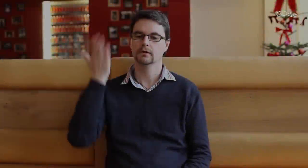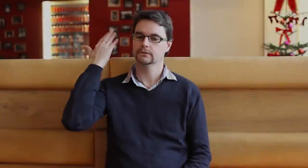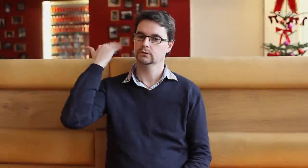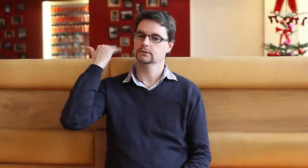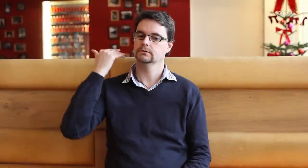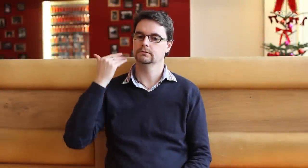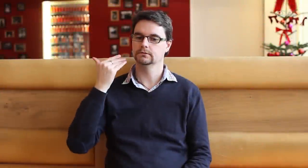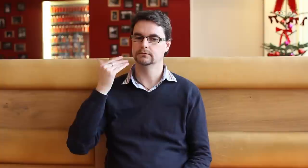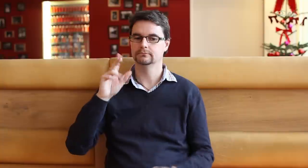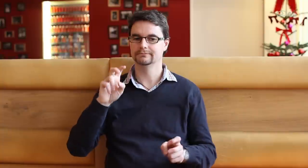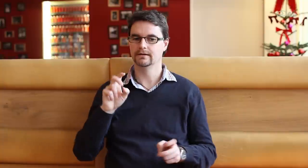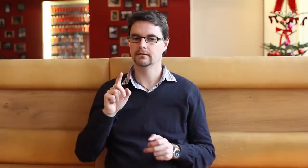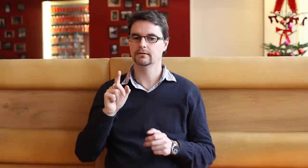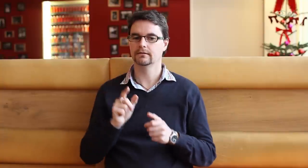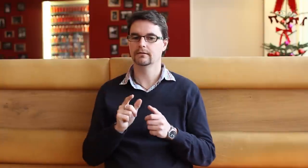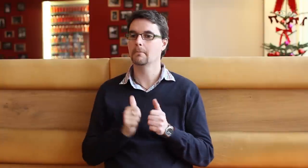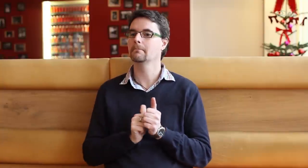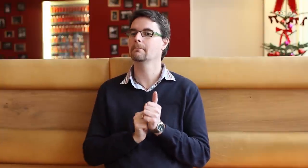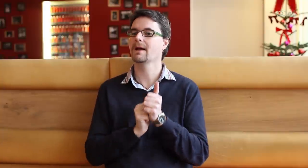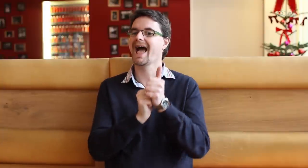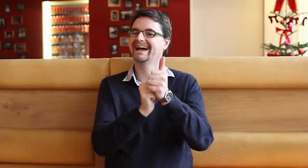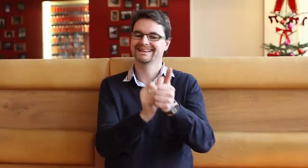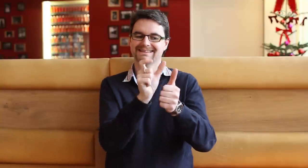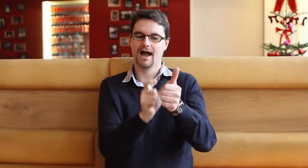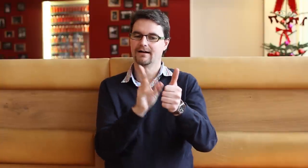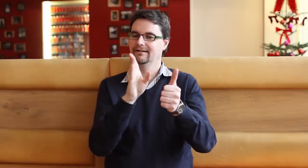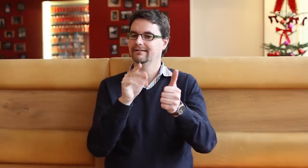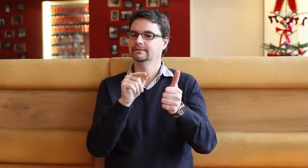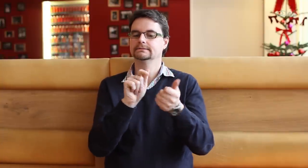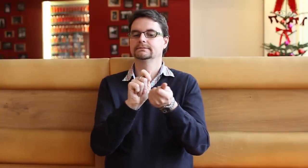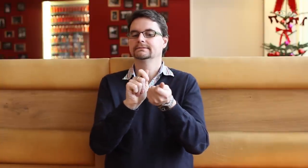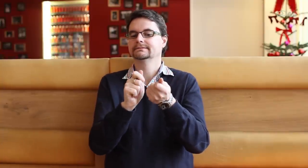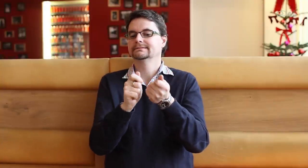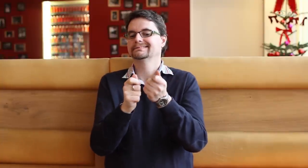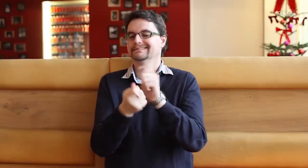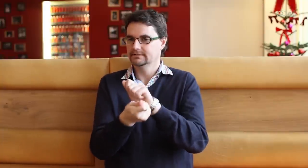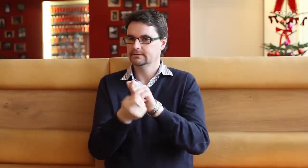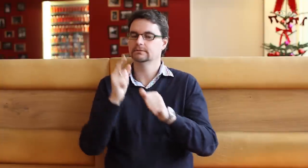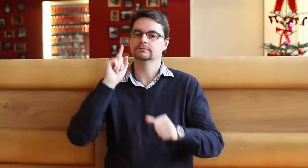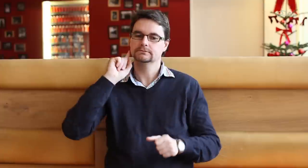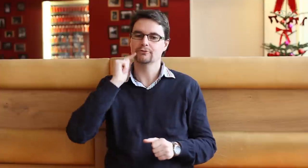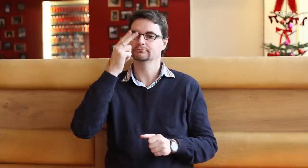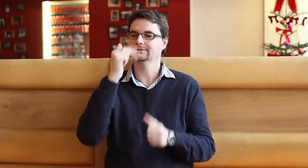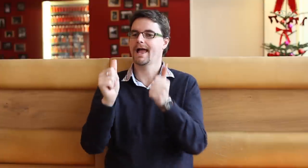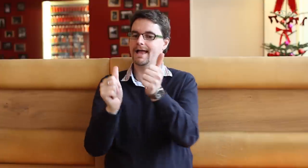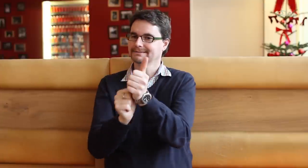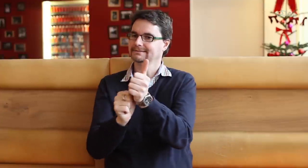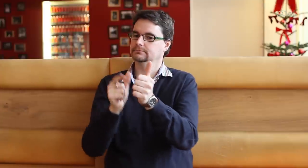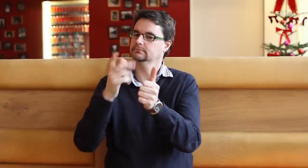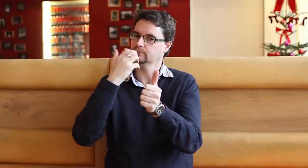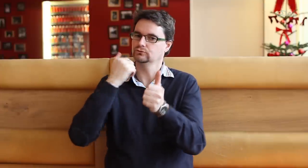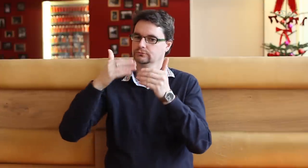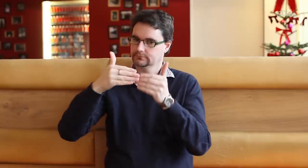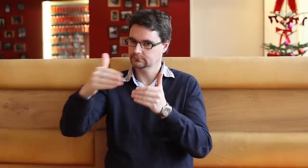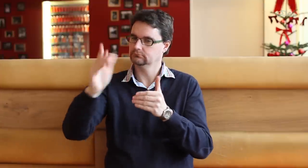Früher sprach man von Begleitern. Heute hat sich der Begriff gewandelt zu Taubblindenassistenz.